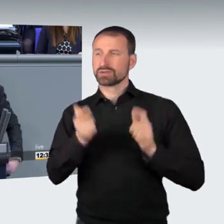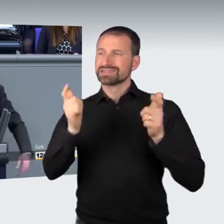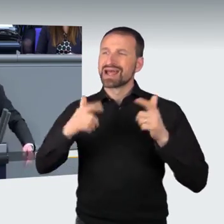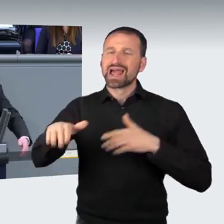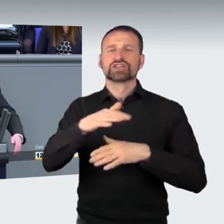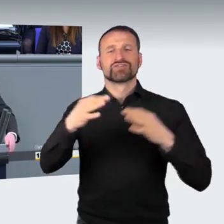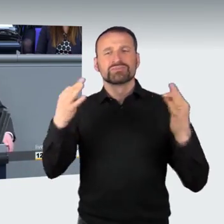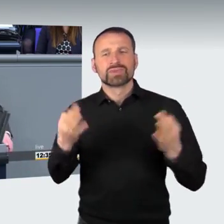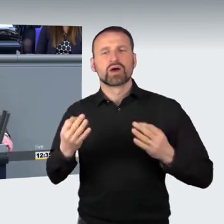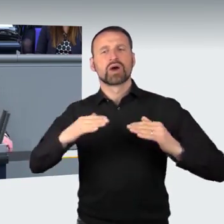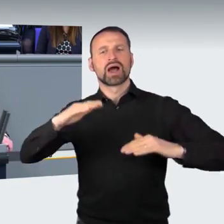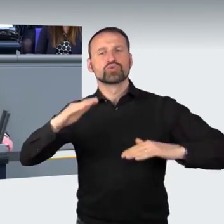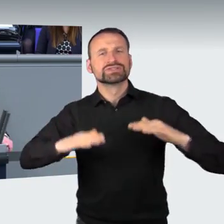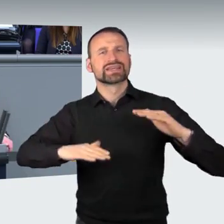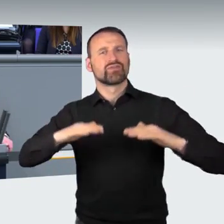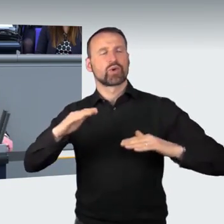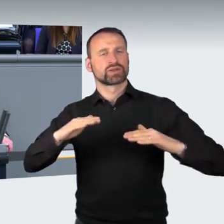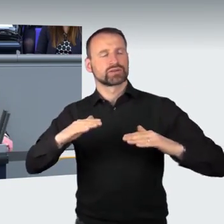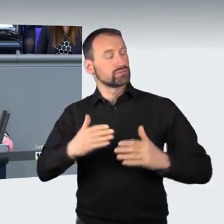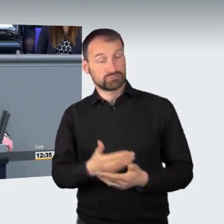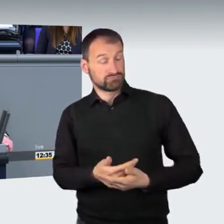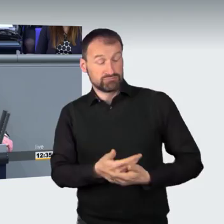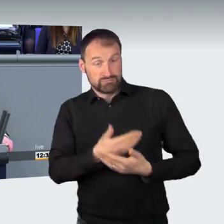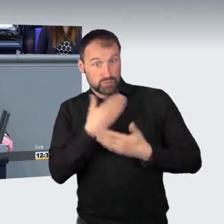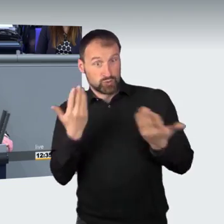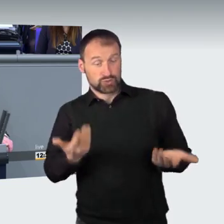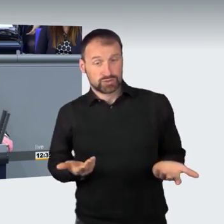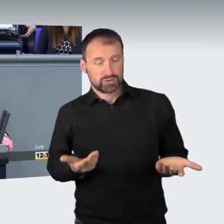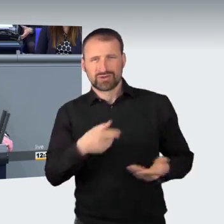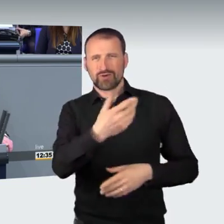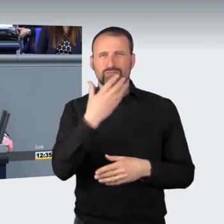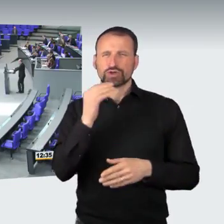Im Gegenteil: Sie wollen übermäßig in die verfassungsmäßigen